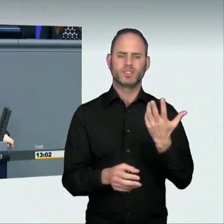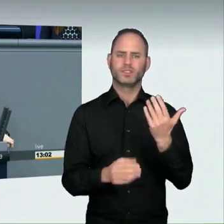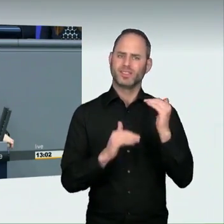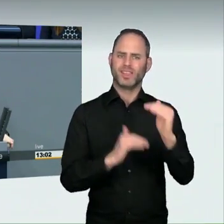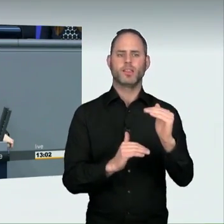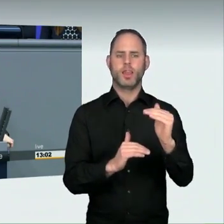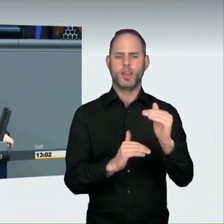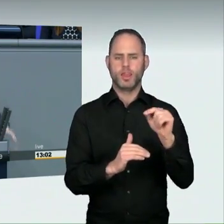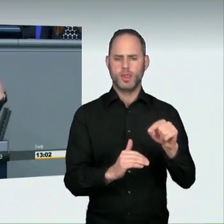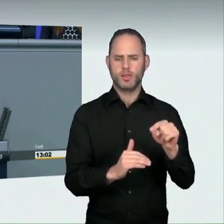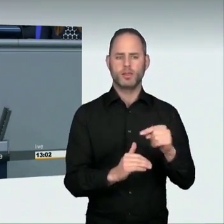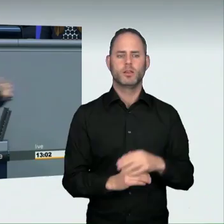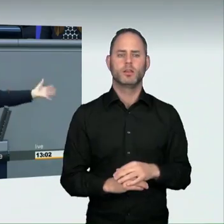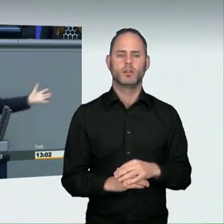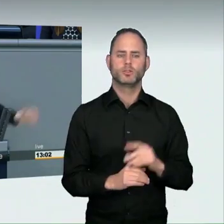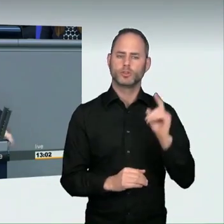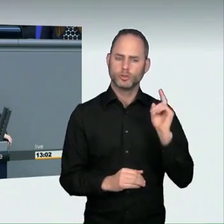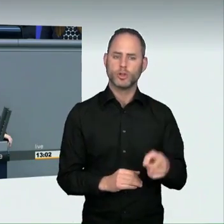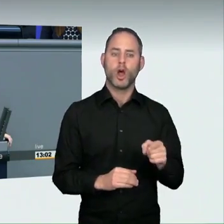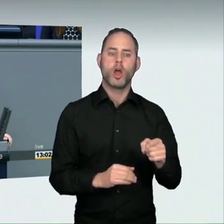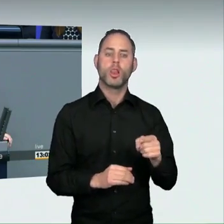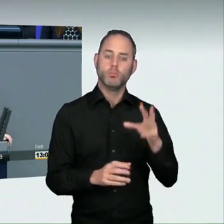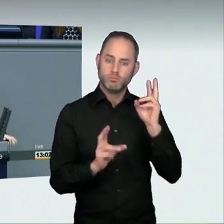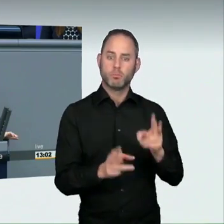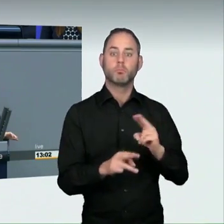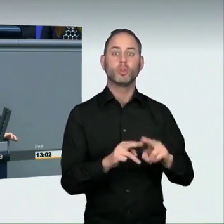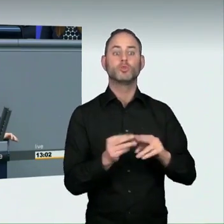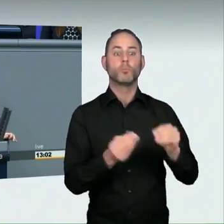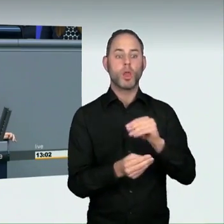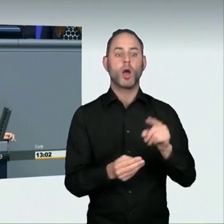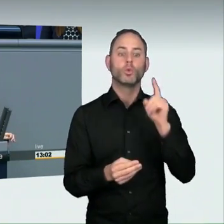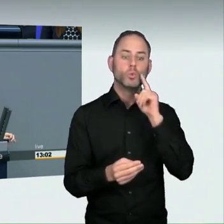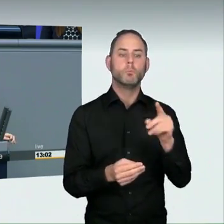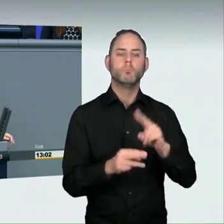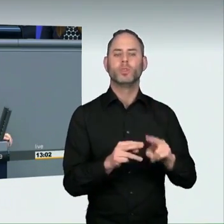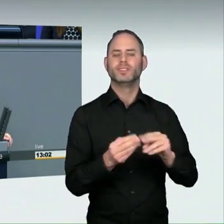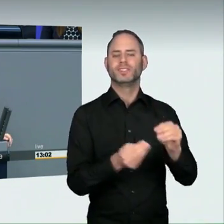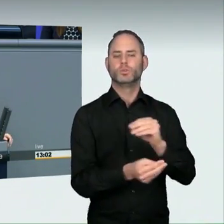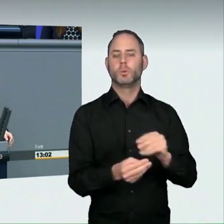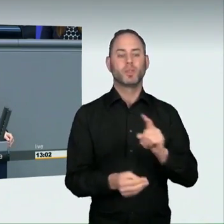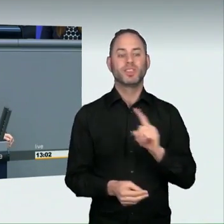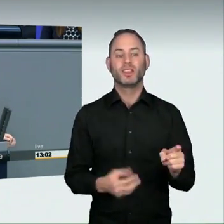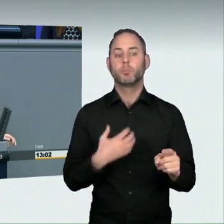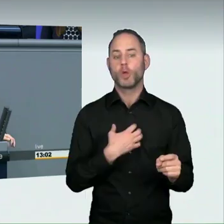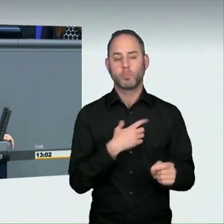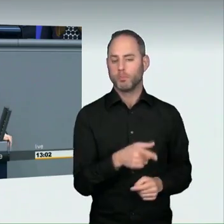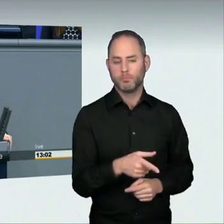die erhöhte Miete noch jahrzehntelang, obwohl die Investitionskosten längst gedeckt sind. Warum können wir das unter dem Gesichtspunkt